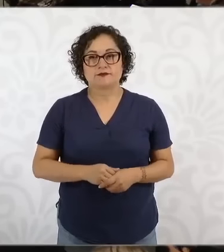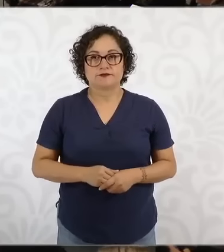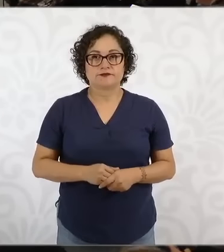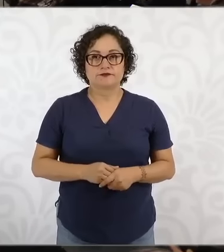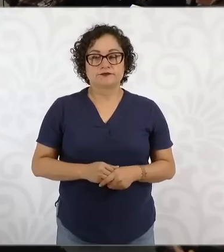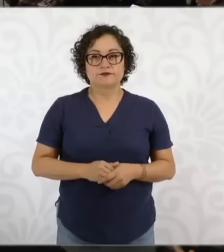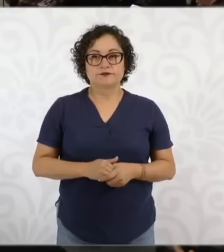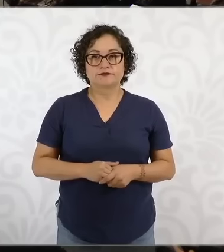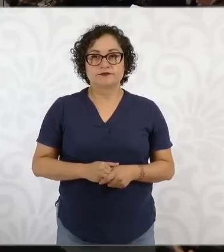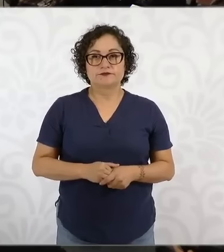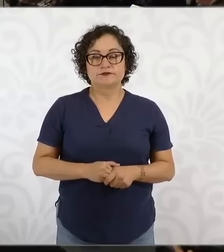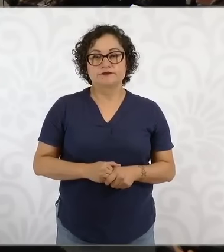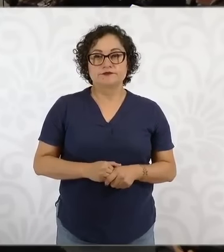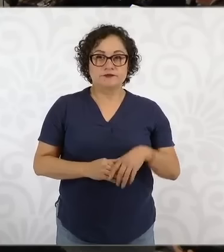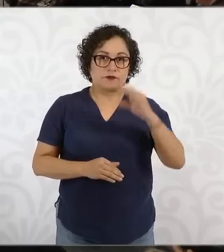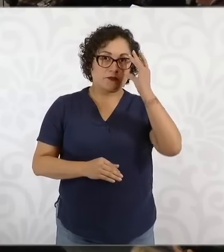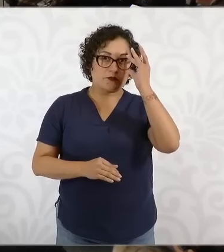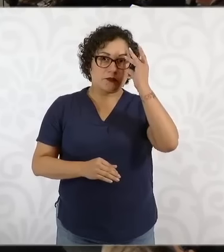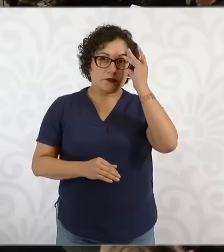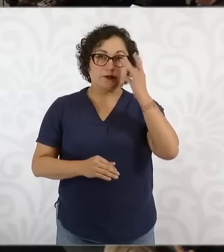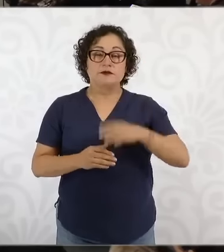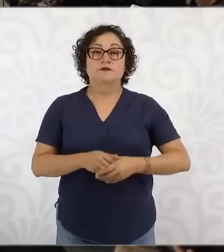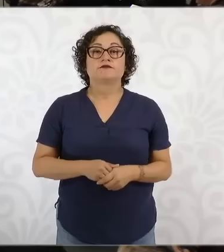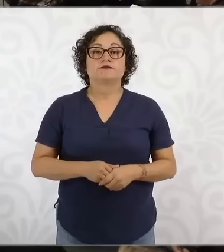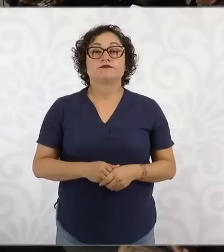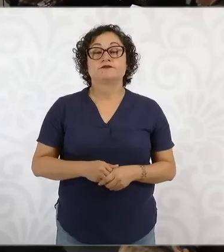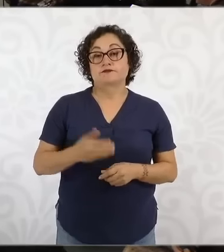permiso. El proyecto que se inició la administración pasada, eh todavía tenemos